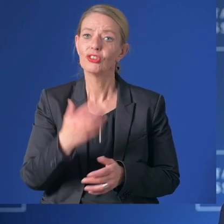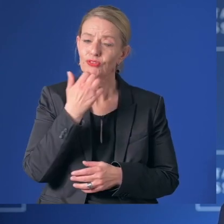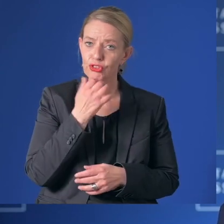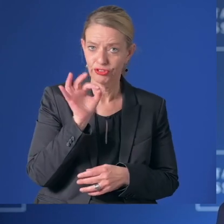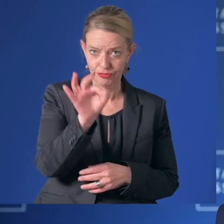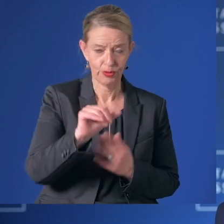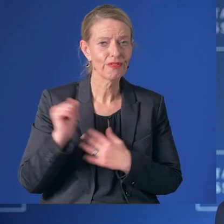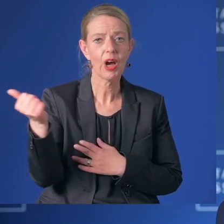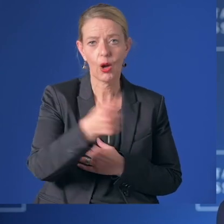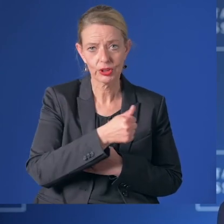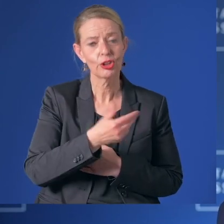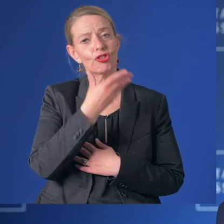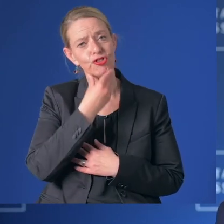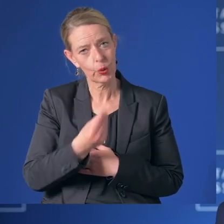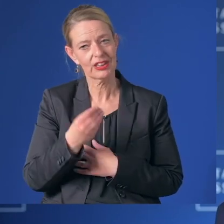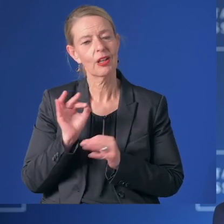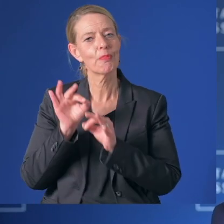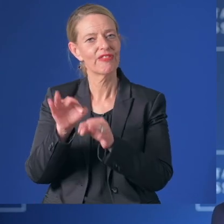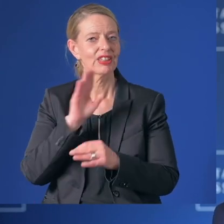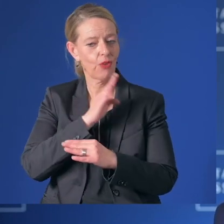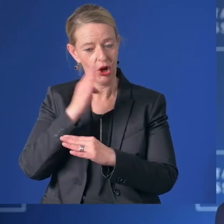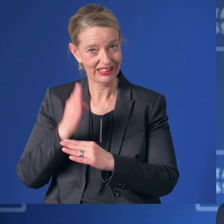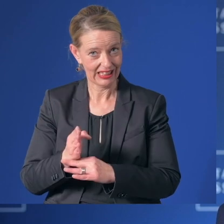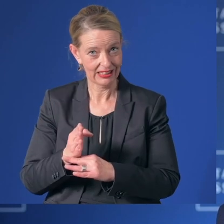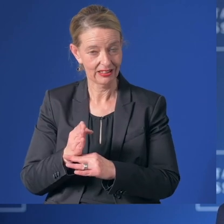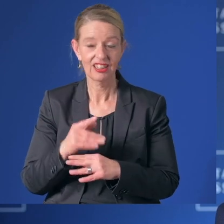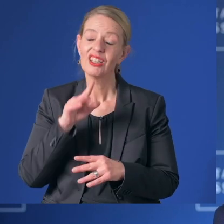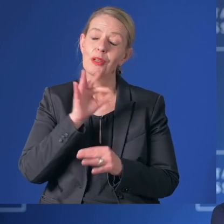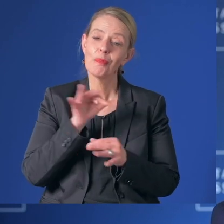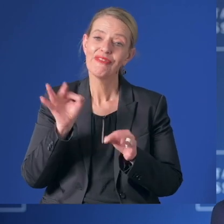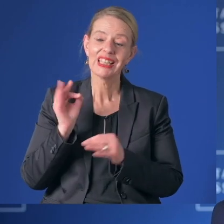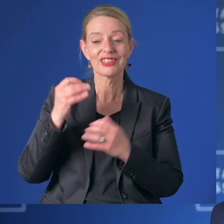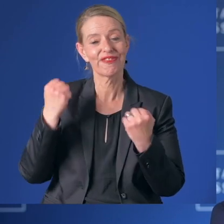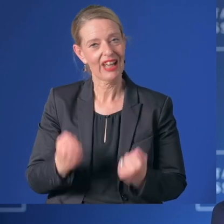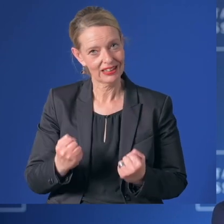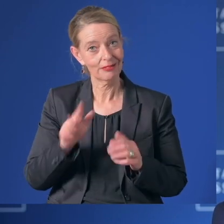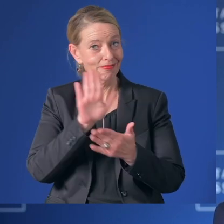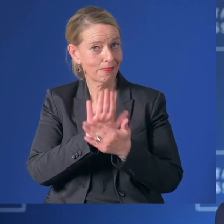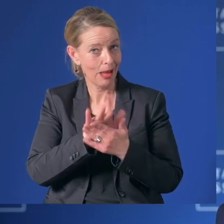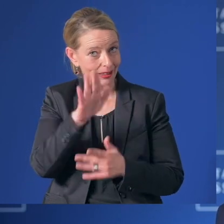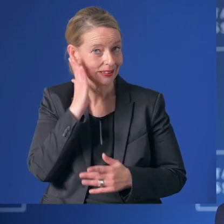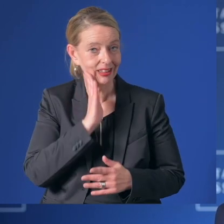aber schon jetzt ein schönes Pfingstwochenende, ein schönes Pfingstfest, bitte bleiben Sie gesund, Ihr Thomas Kufen,